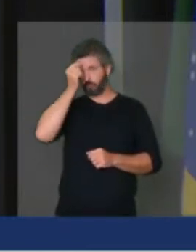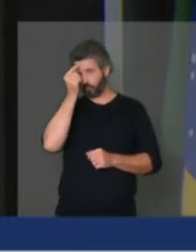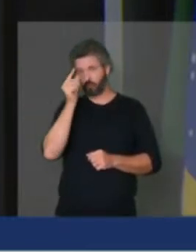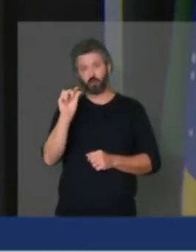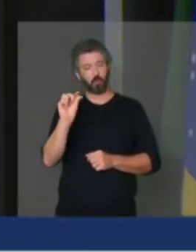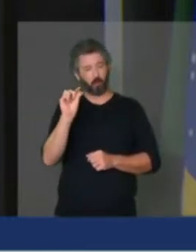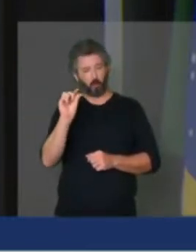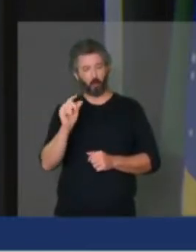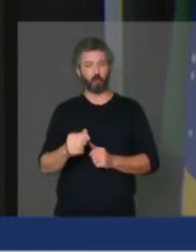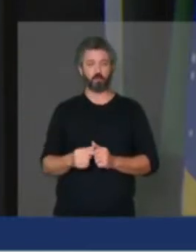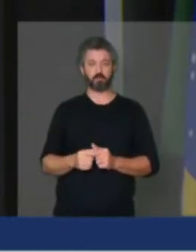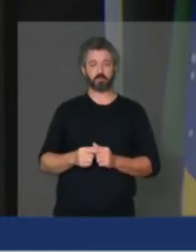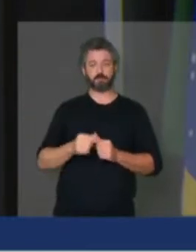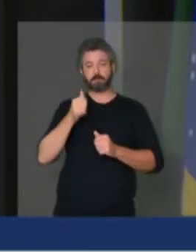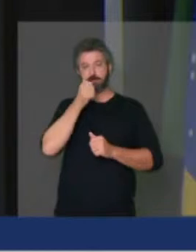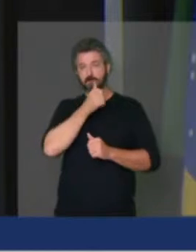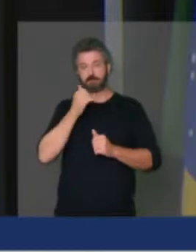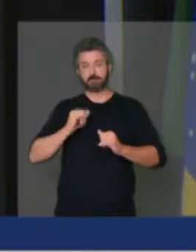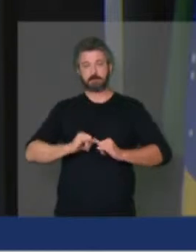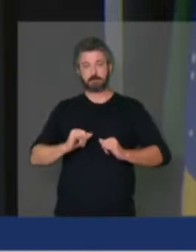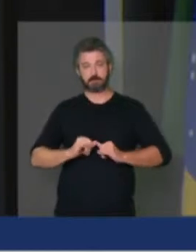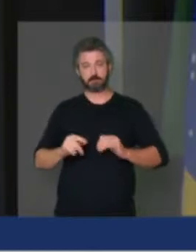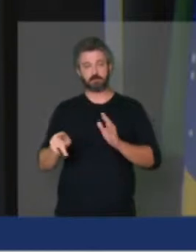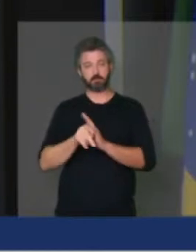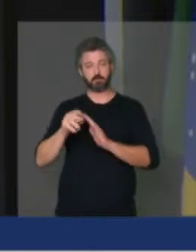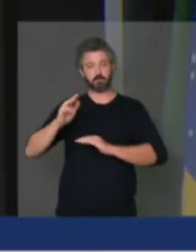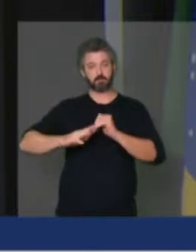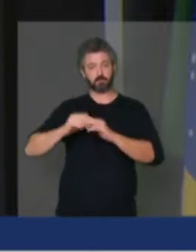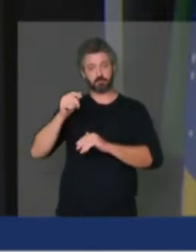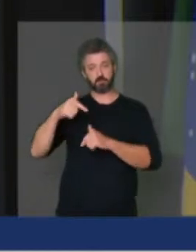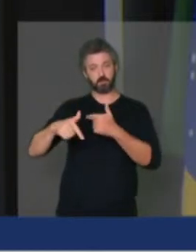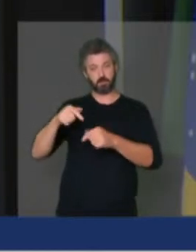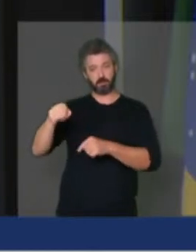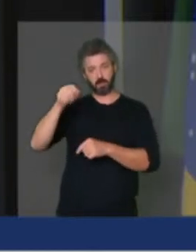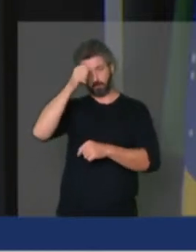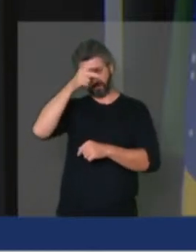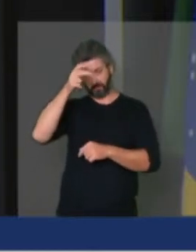SOFRIMENTO DOS PREFEITOS. MAS A LUTA CONTINUA! A LUTA VAI